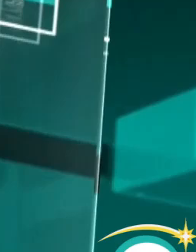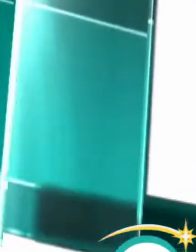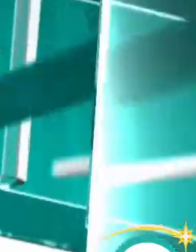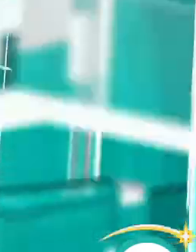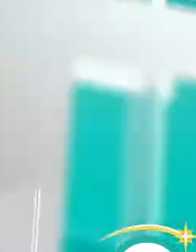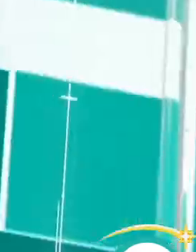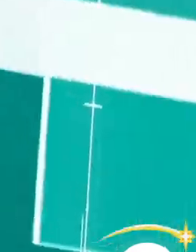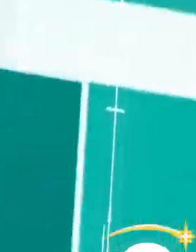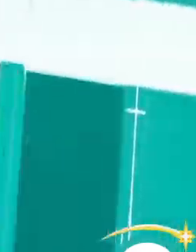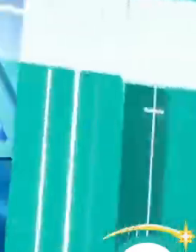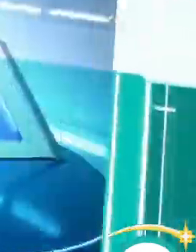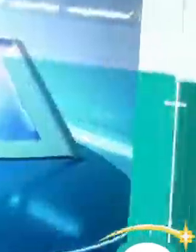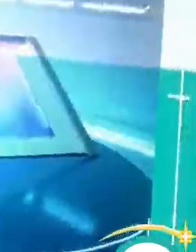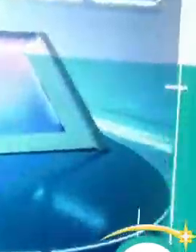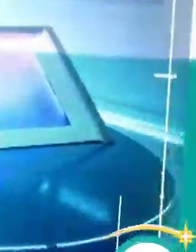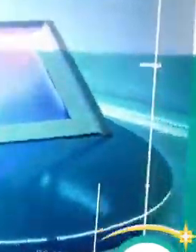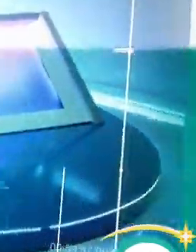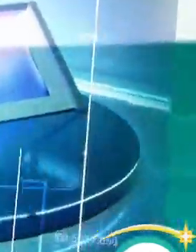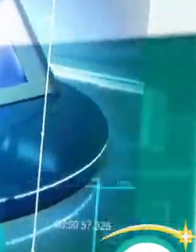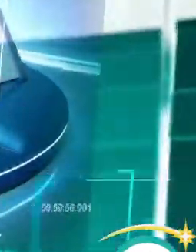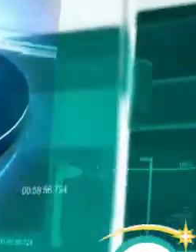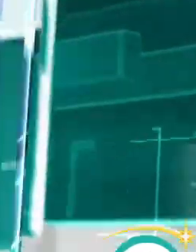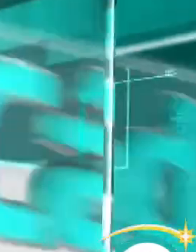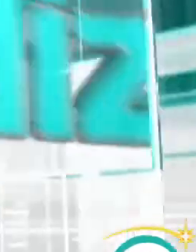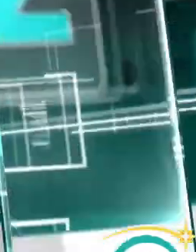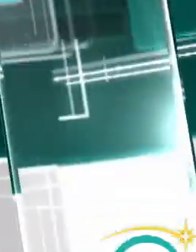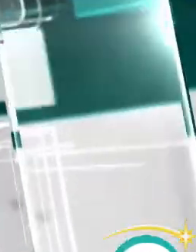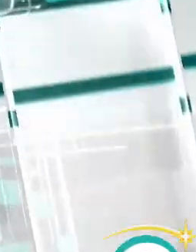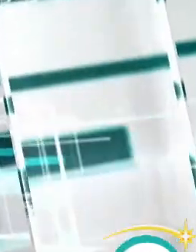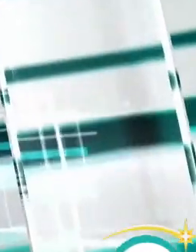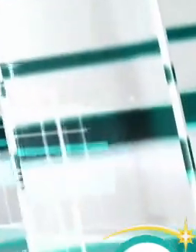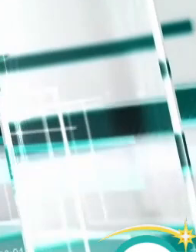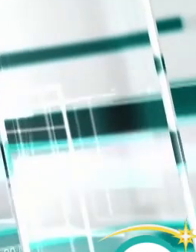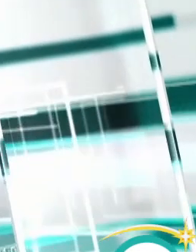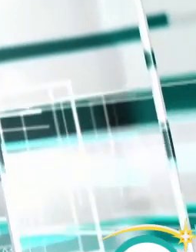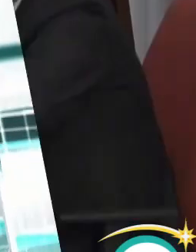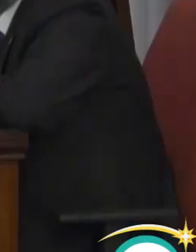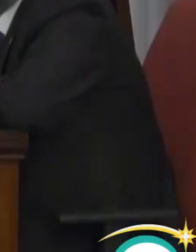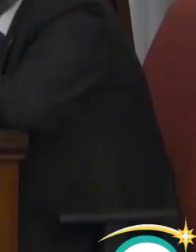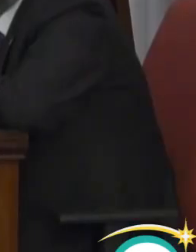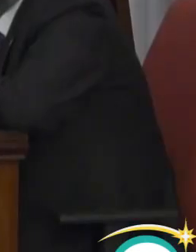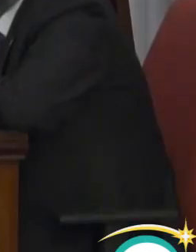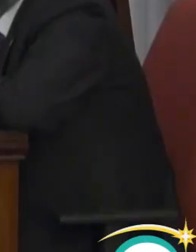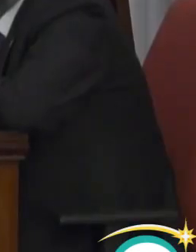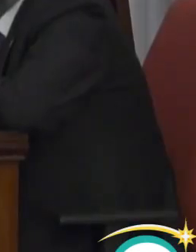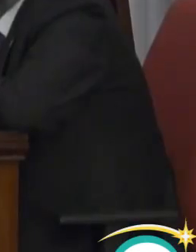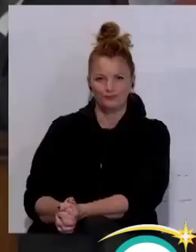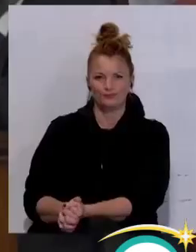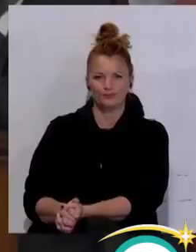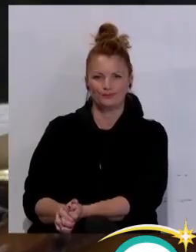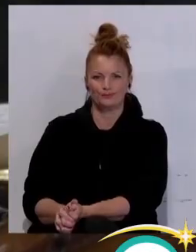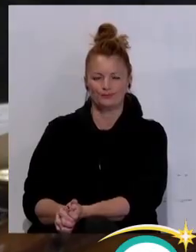[Música]